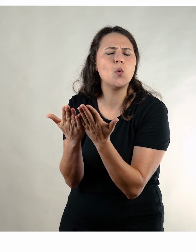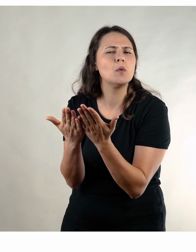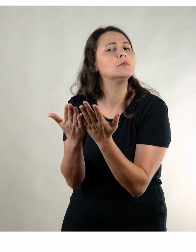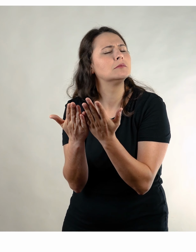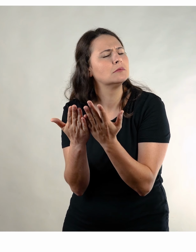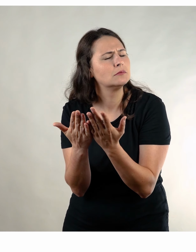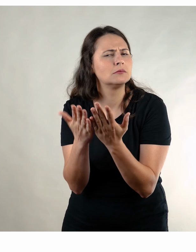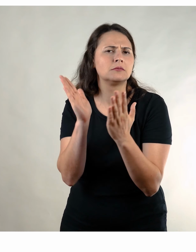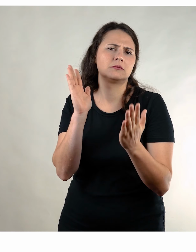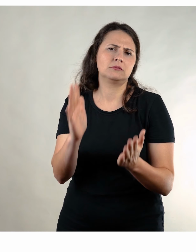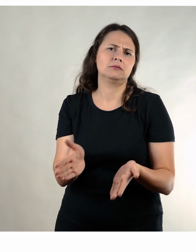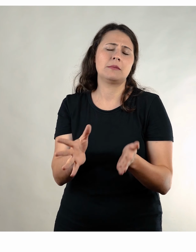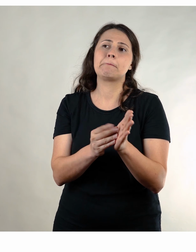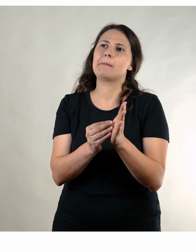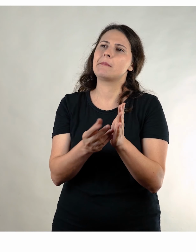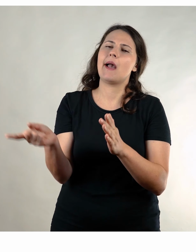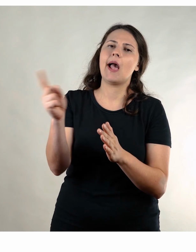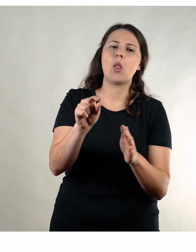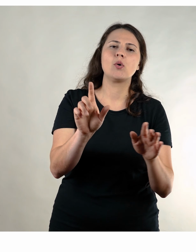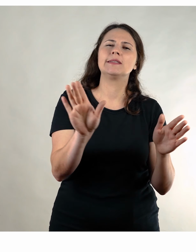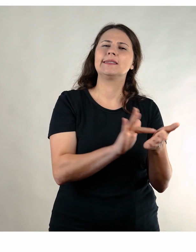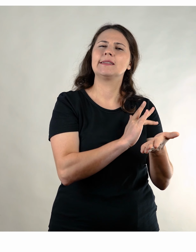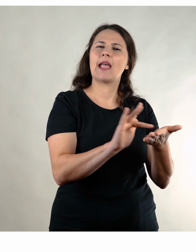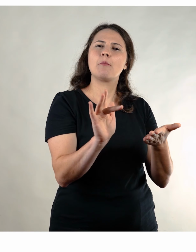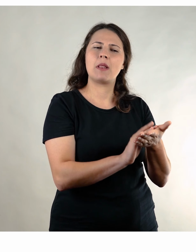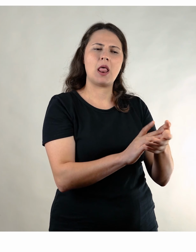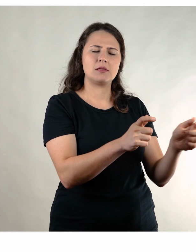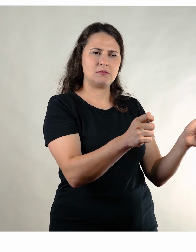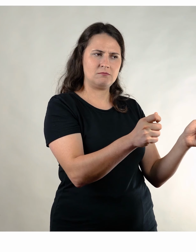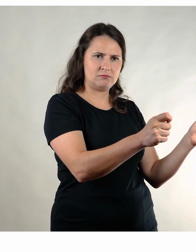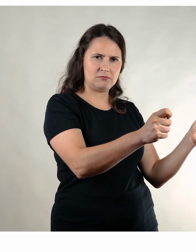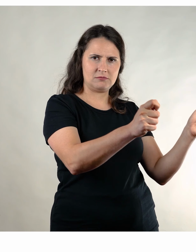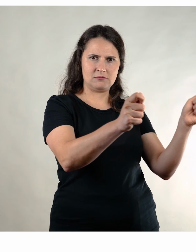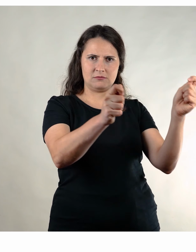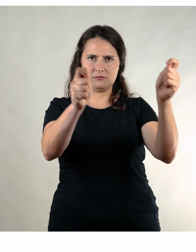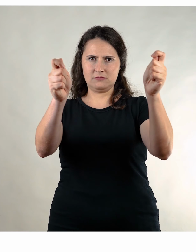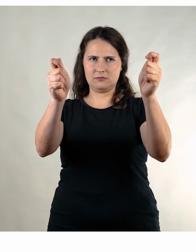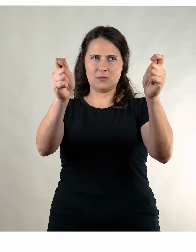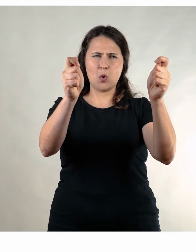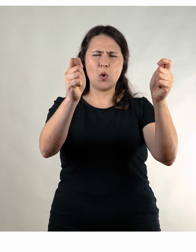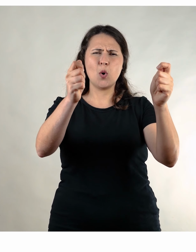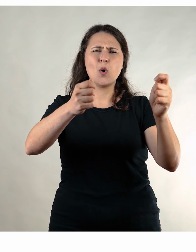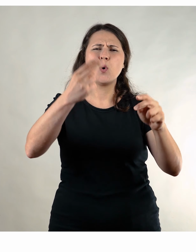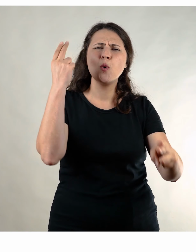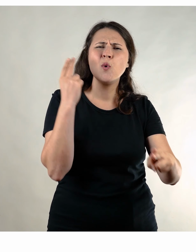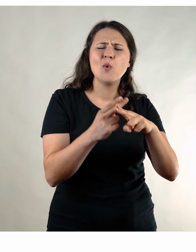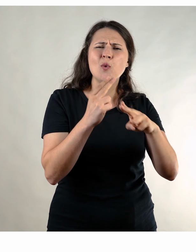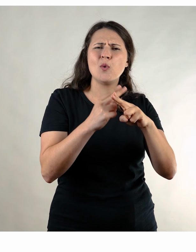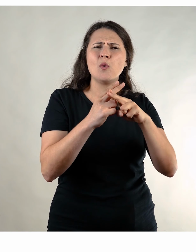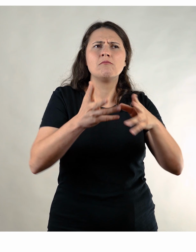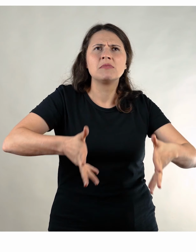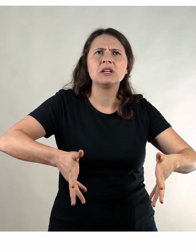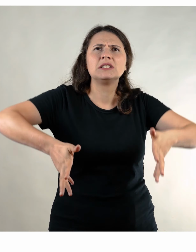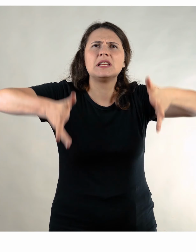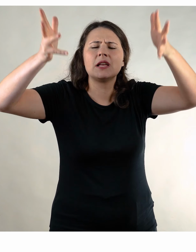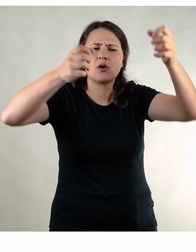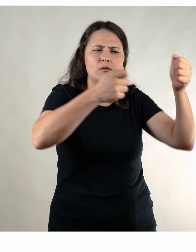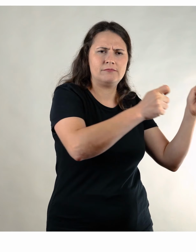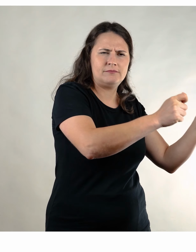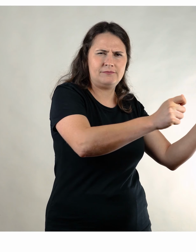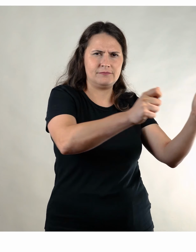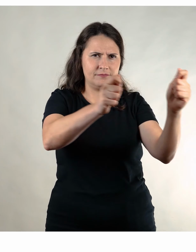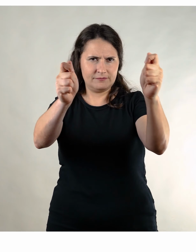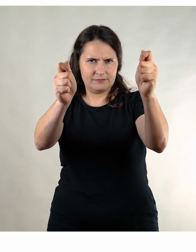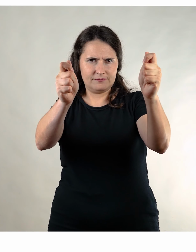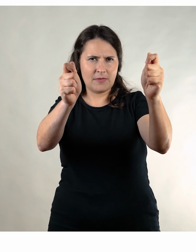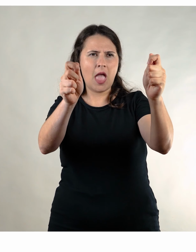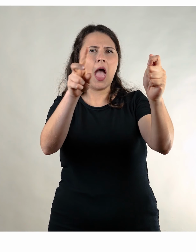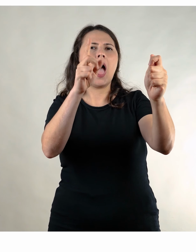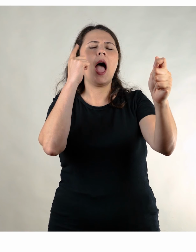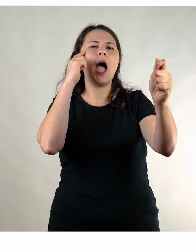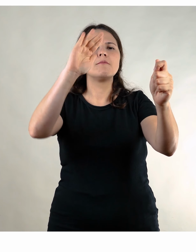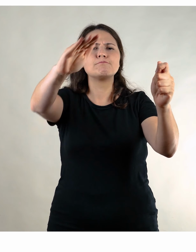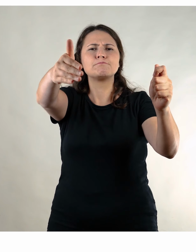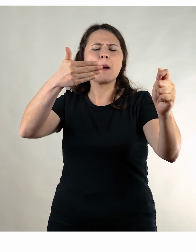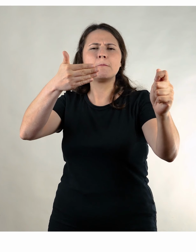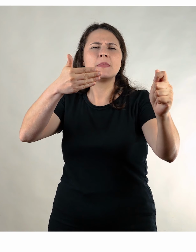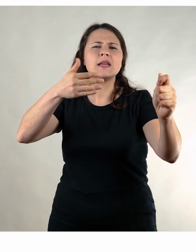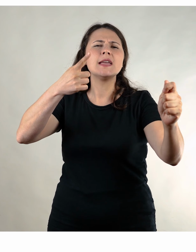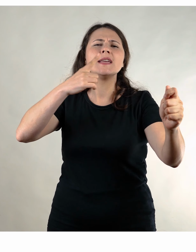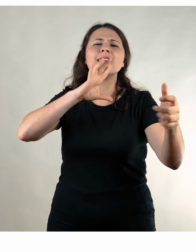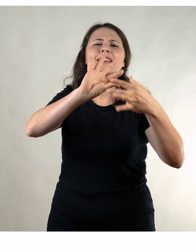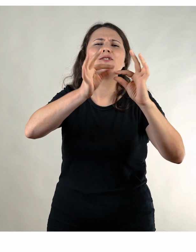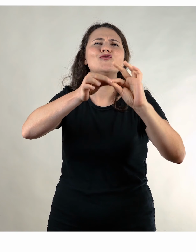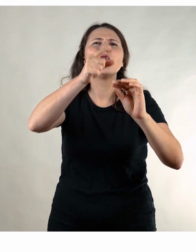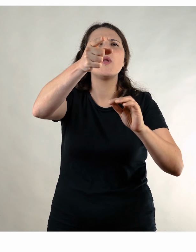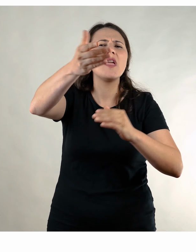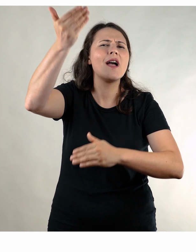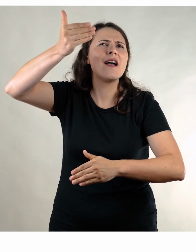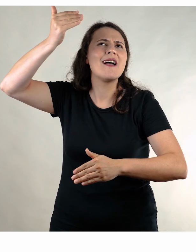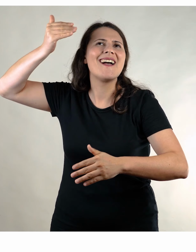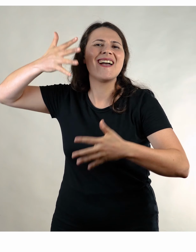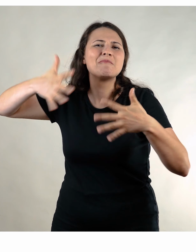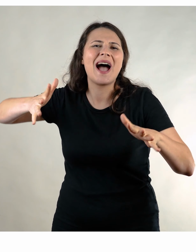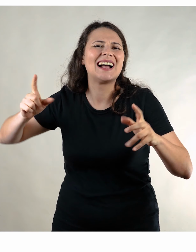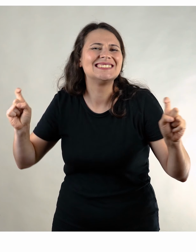Ή μπορεί να στρέψει την ταμπλέτα του προς κάποιο ιστορικό αξιοθέατο και να διαβάσει πληροφορίες για την ιστορία του.